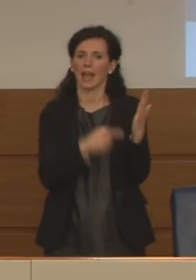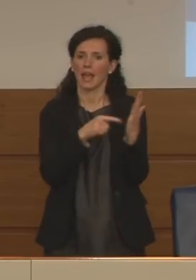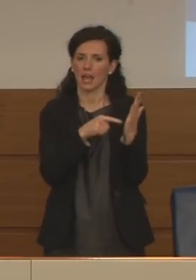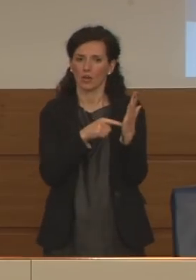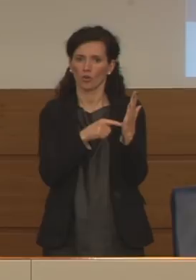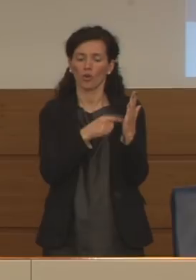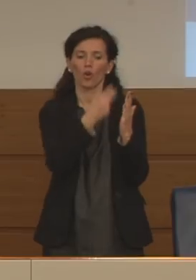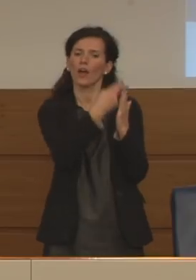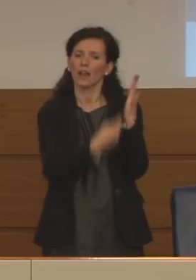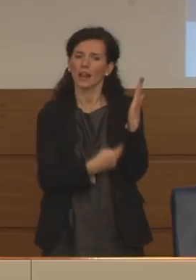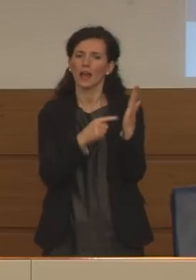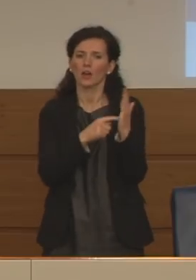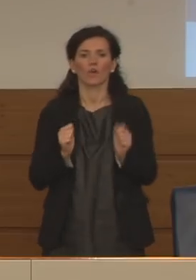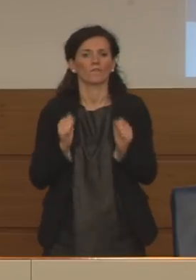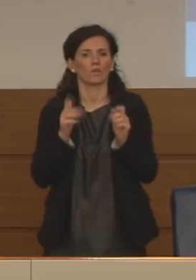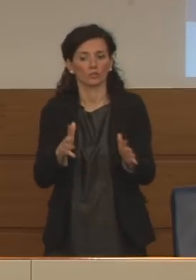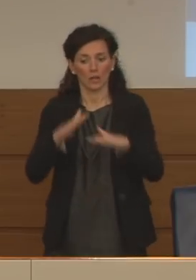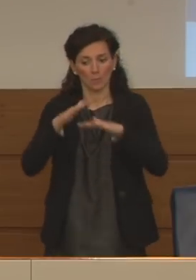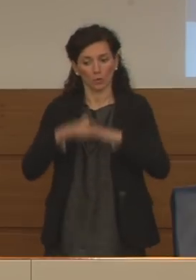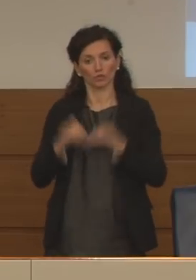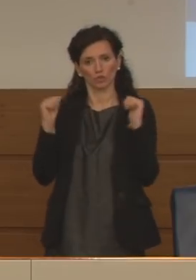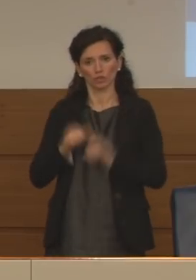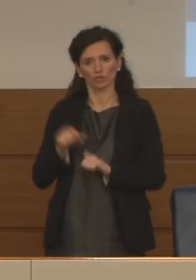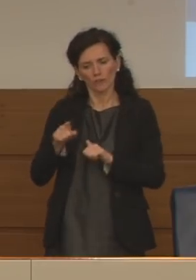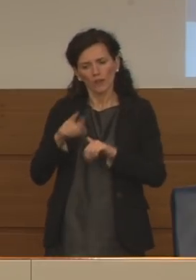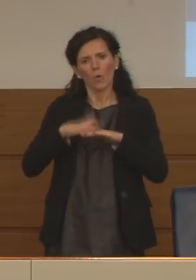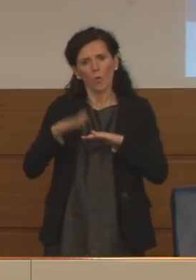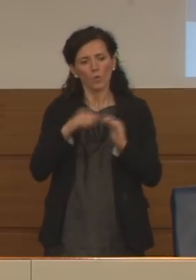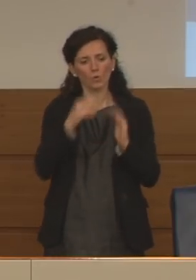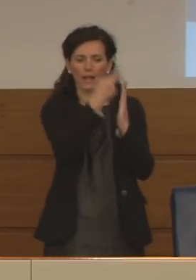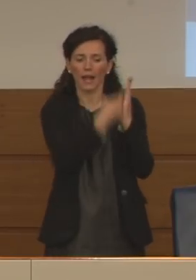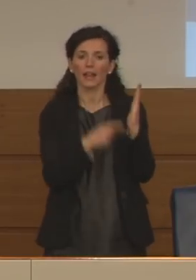la Protezione Civile utilizzerà ogni qualvolta sarà necessario utilizzarla.